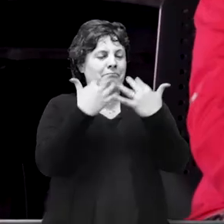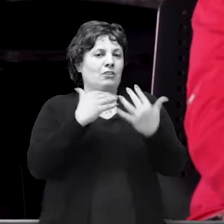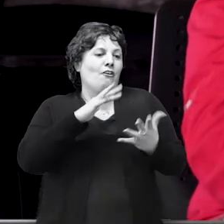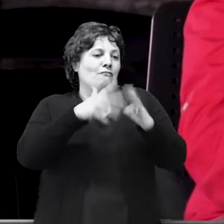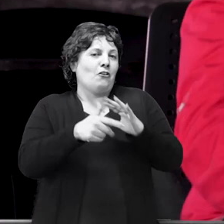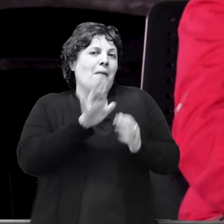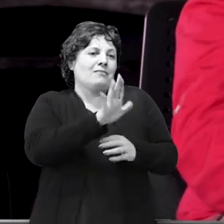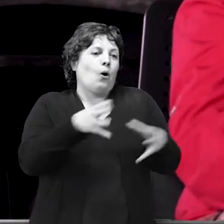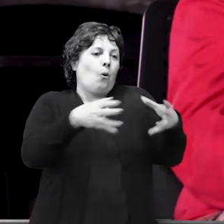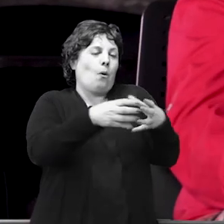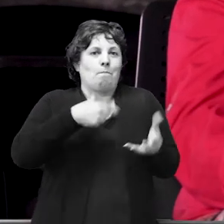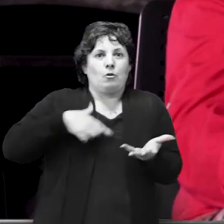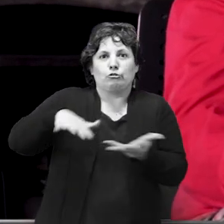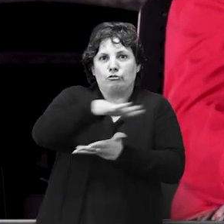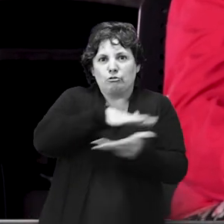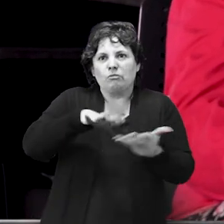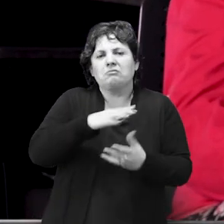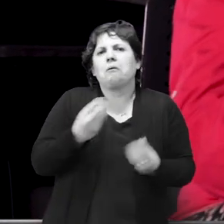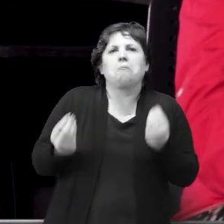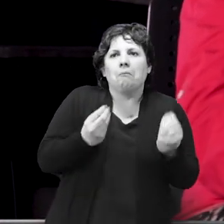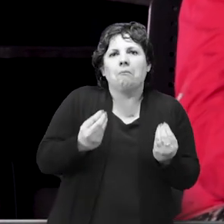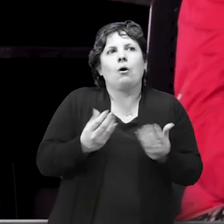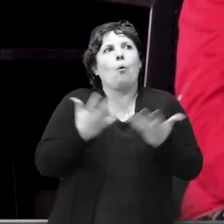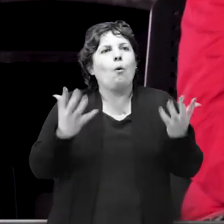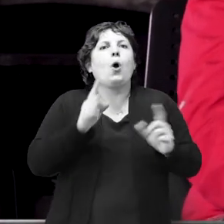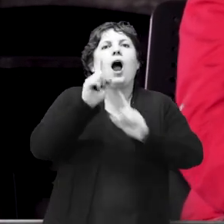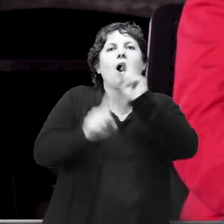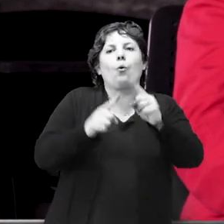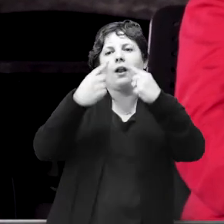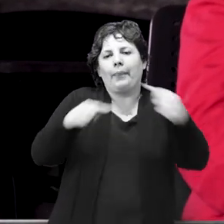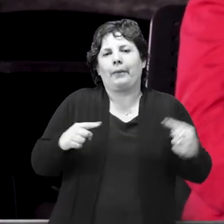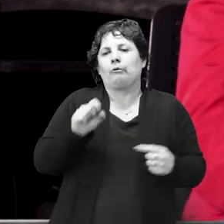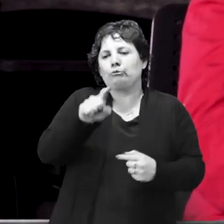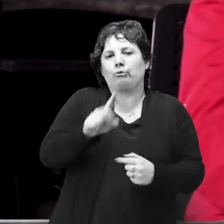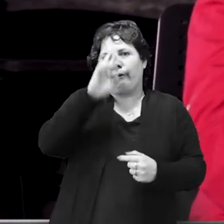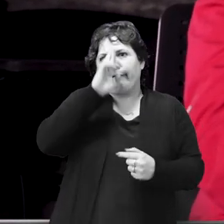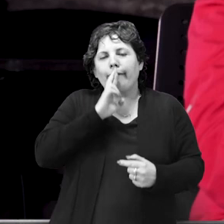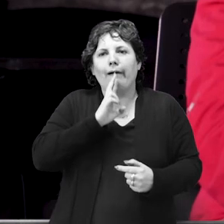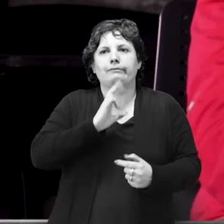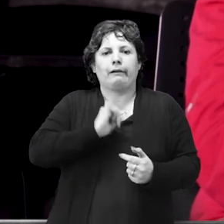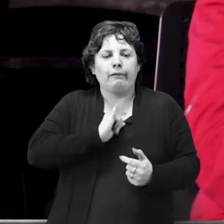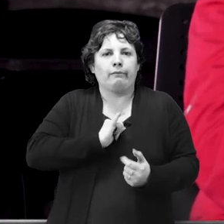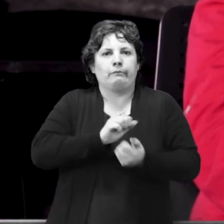Implica tener algunos marcadores étnicos, culturales